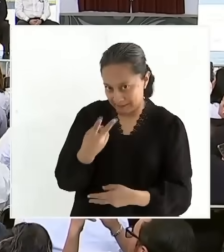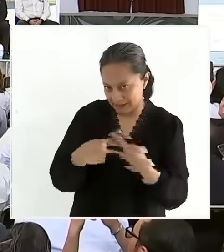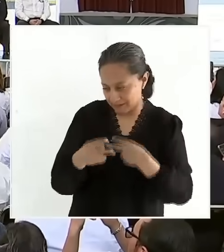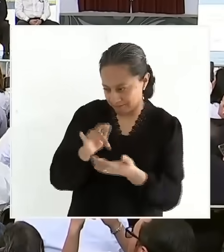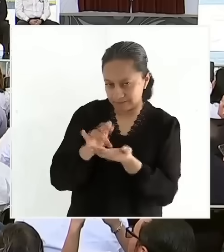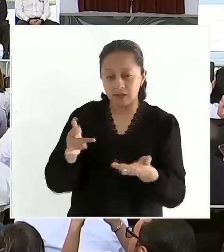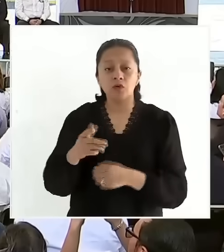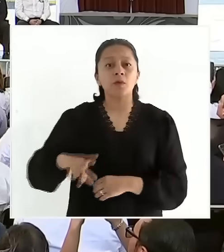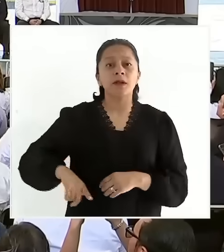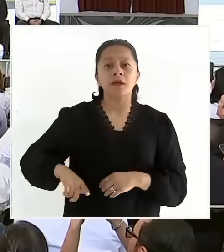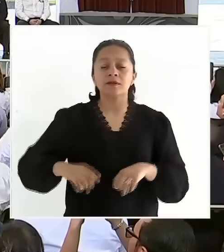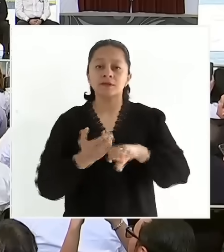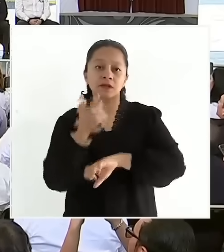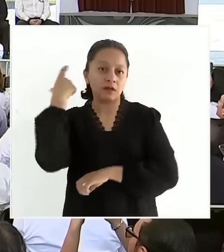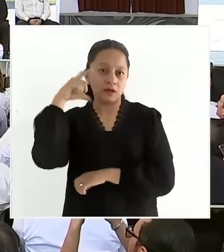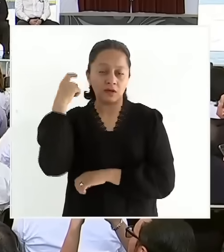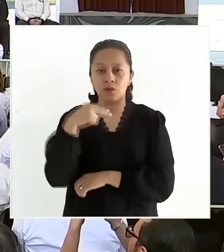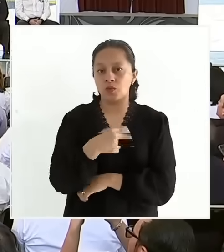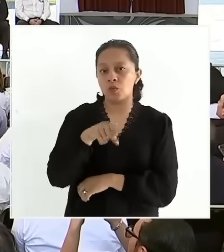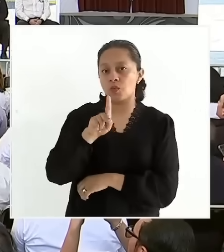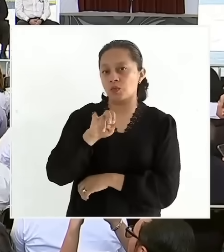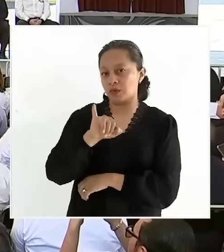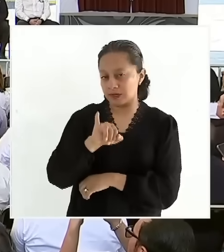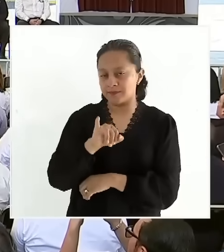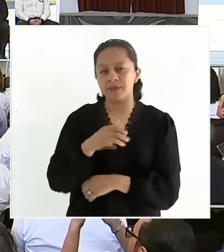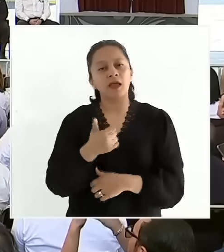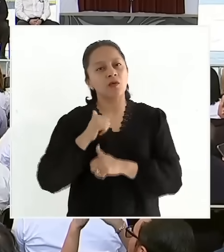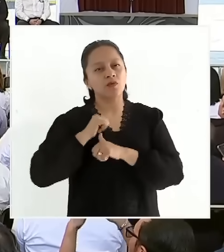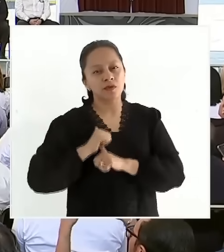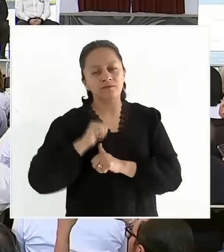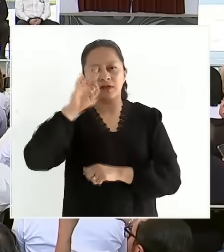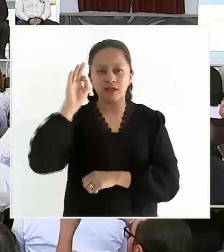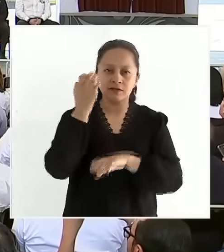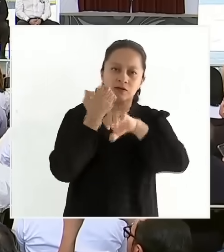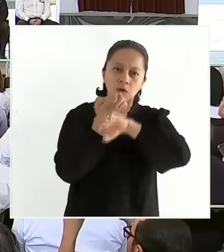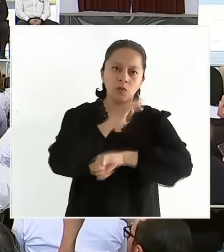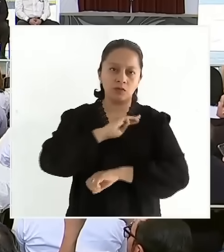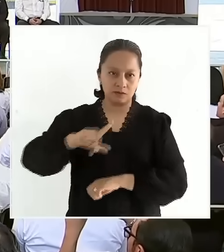Gobernador del estado de Querétaro, Mauricio Curí. Autoridades federales, estatales y municipales,